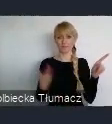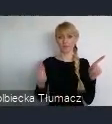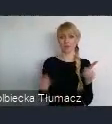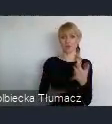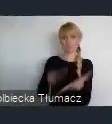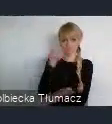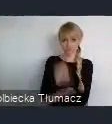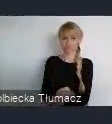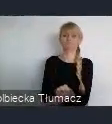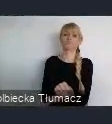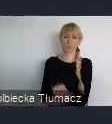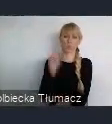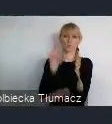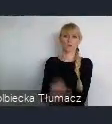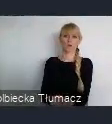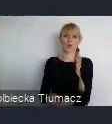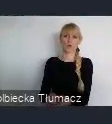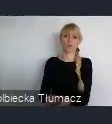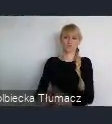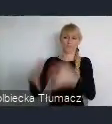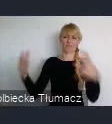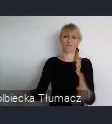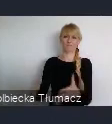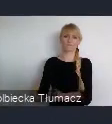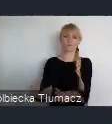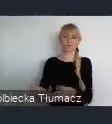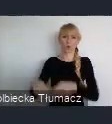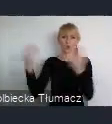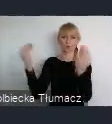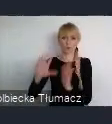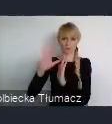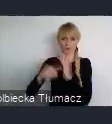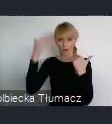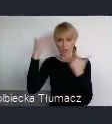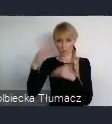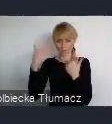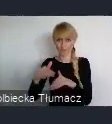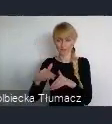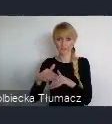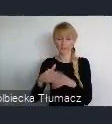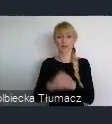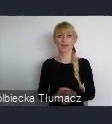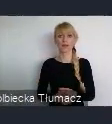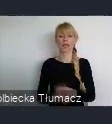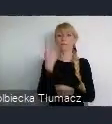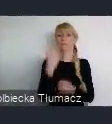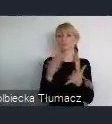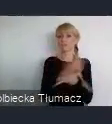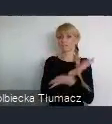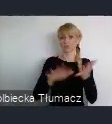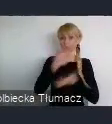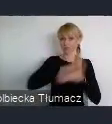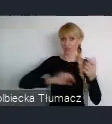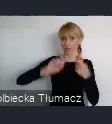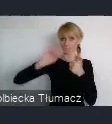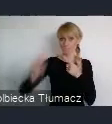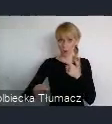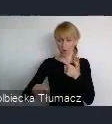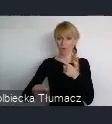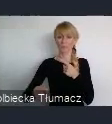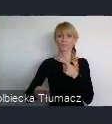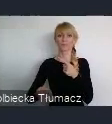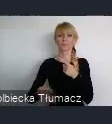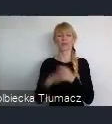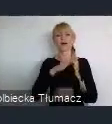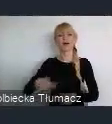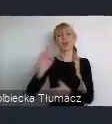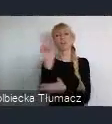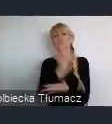Po I wojnie światowej, kiedy losy Śląska różnie się potoczyły,